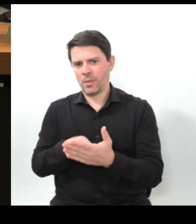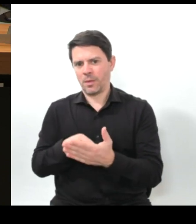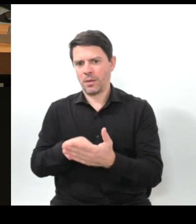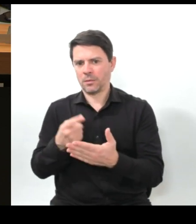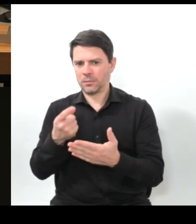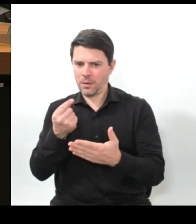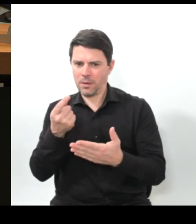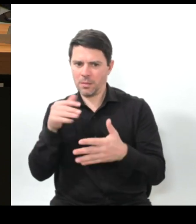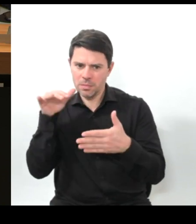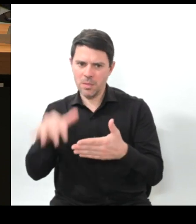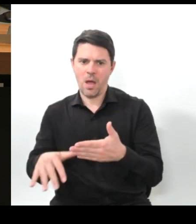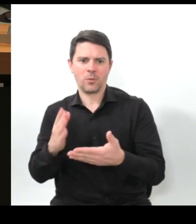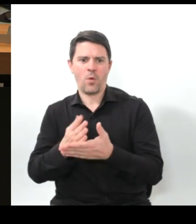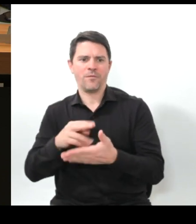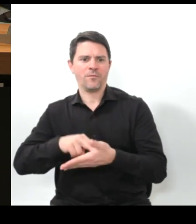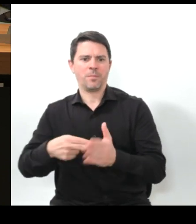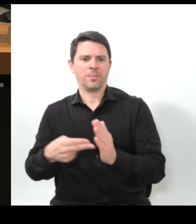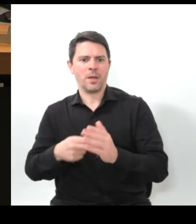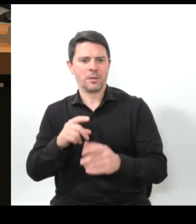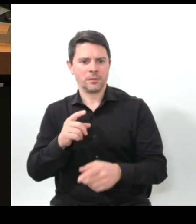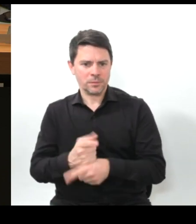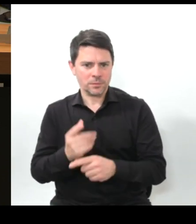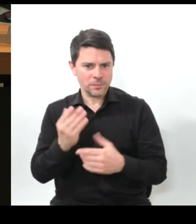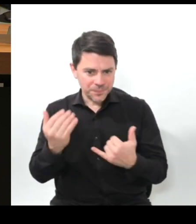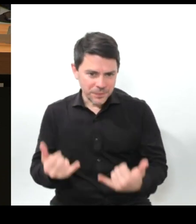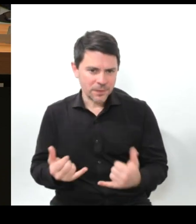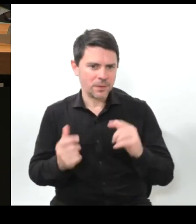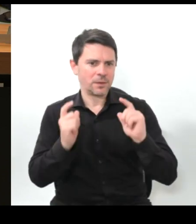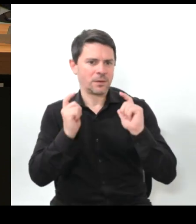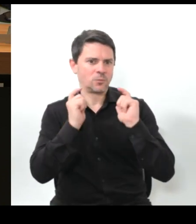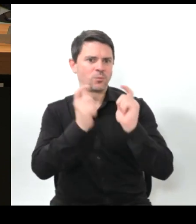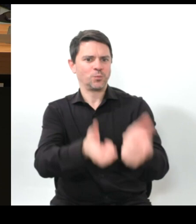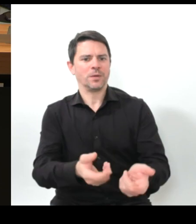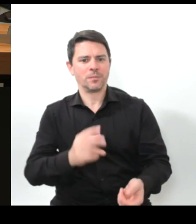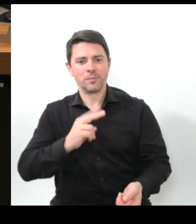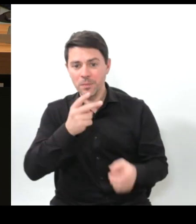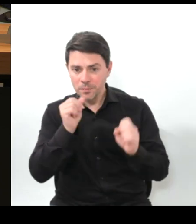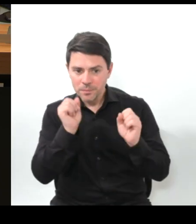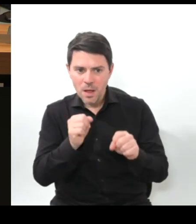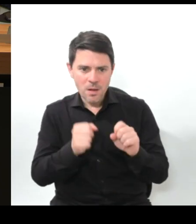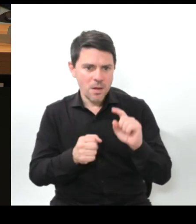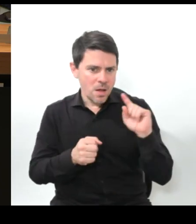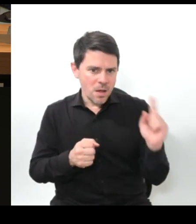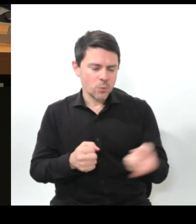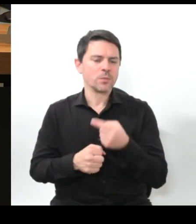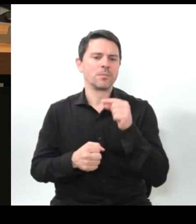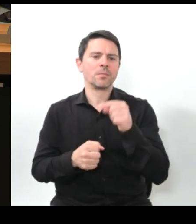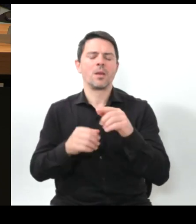Arbeit endlich mal einzusteigen und das Ganze schon mal vorbereitet haben, was wir heute erst zur Abstimmung haben.